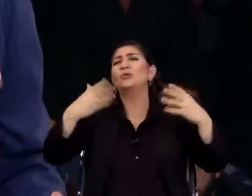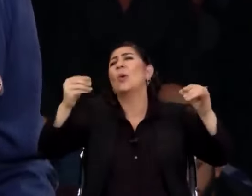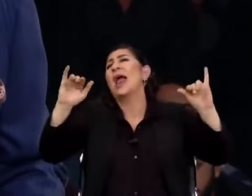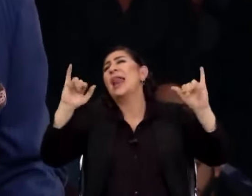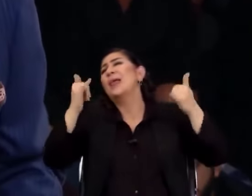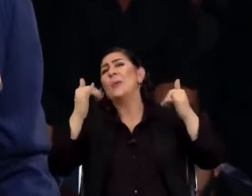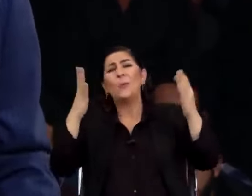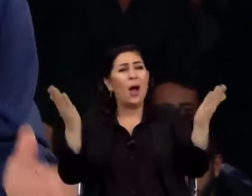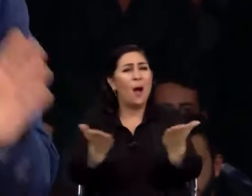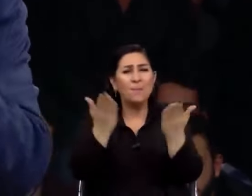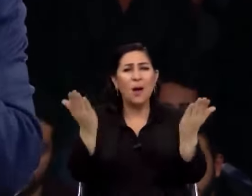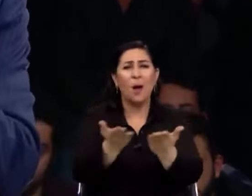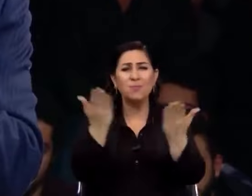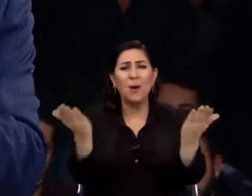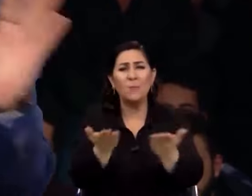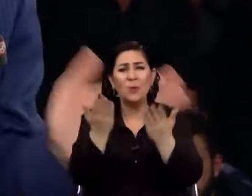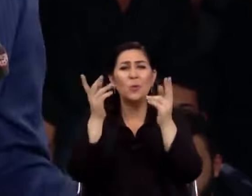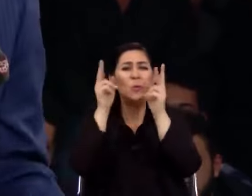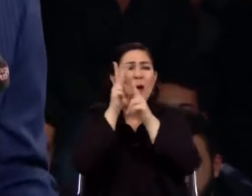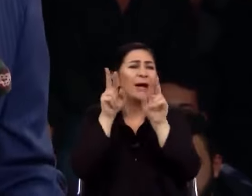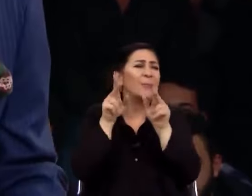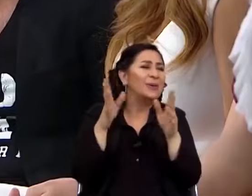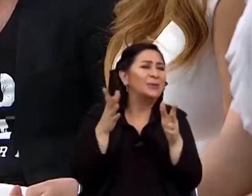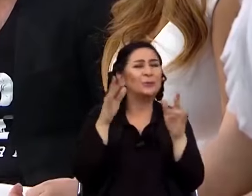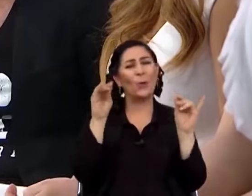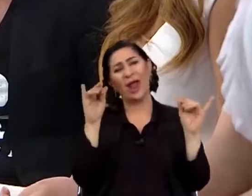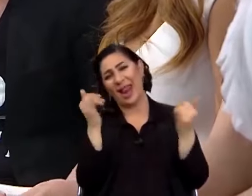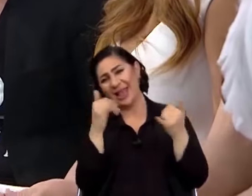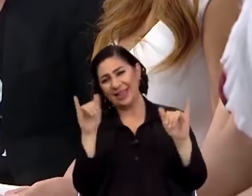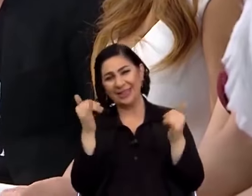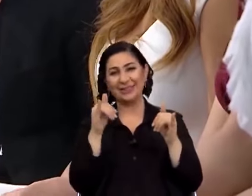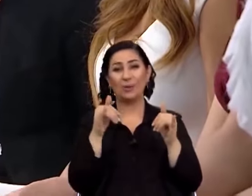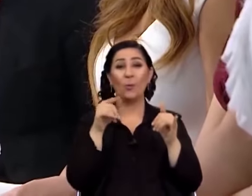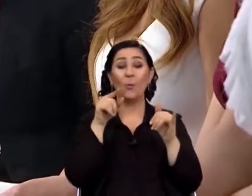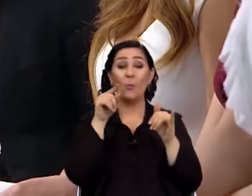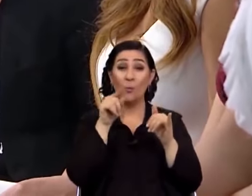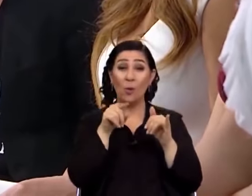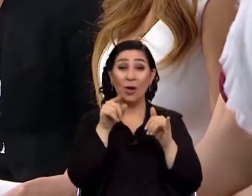birbirini övüyor ruh yağ gibiydi çekerken çok eğlendik böyle E tabii bu